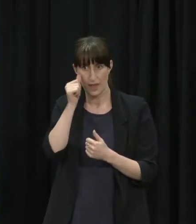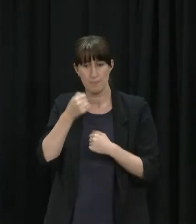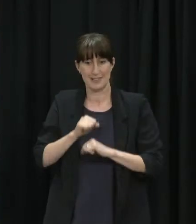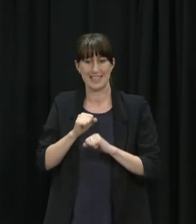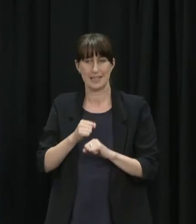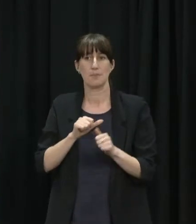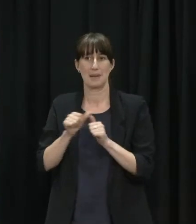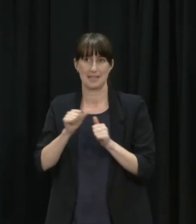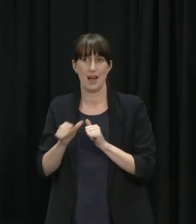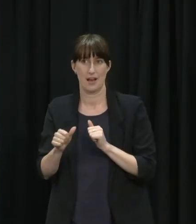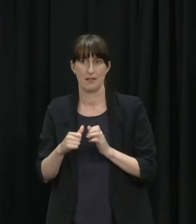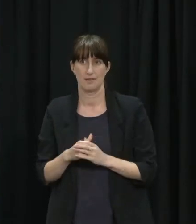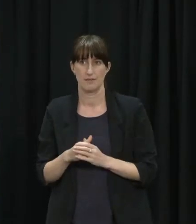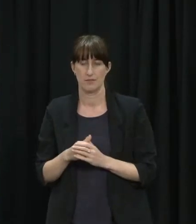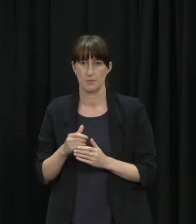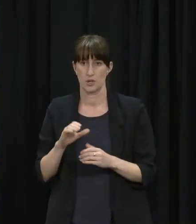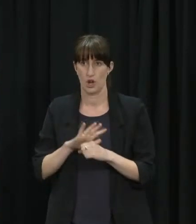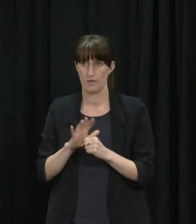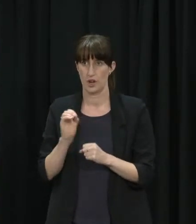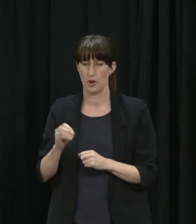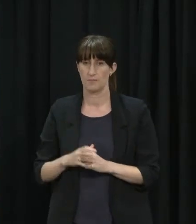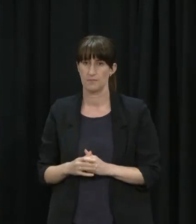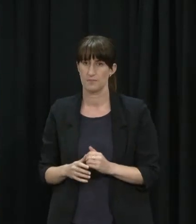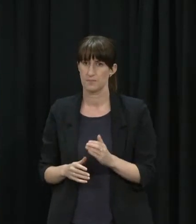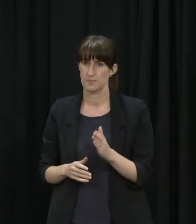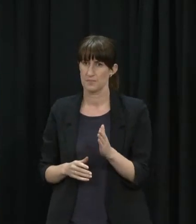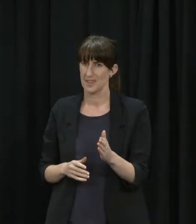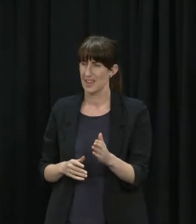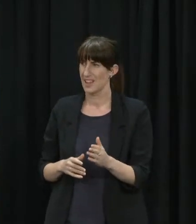he mea e whakamanahia ana Ko nga raraunga hou e kii ana ko